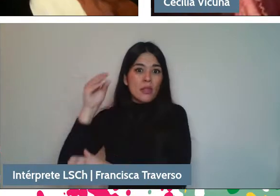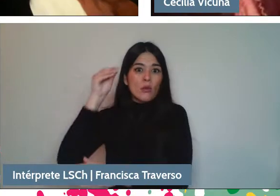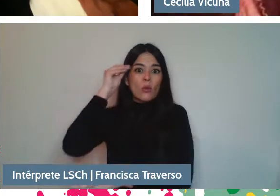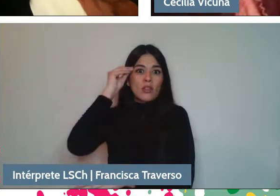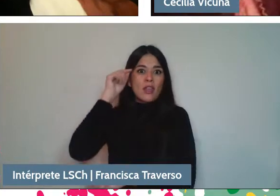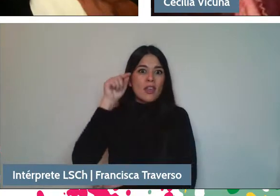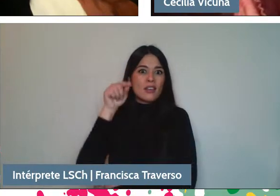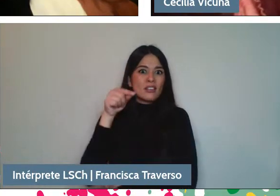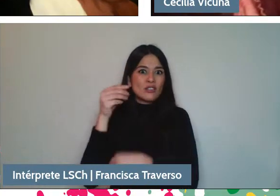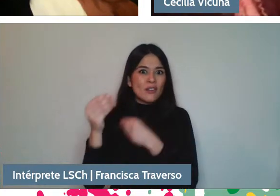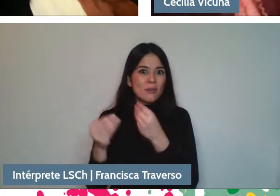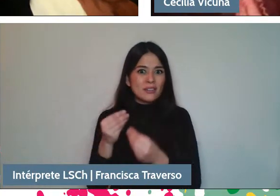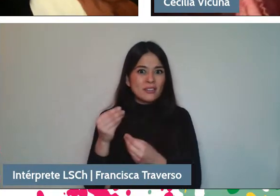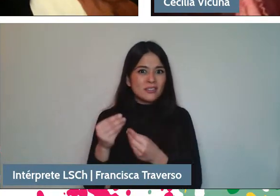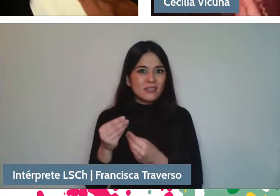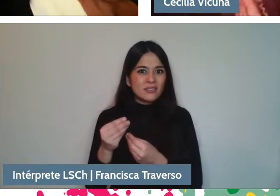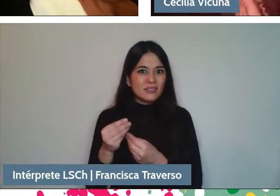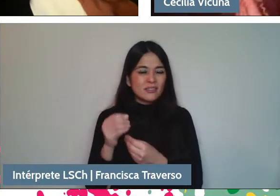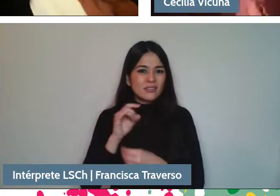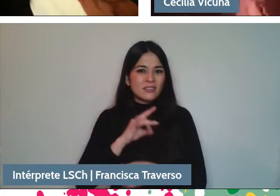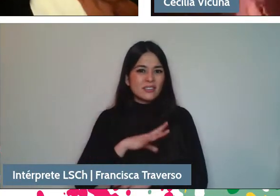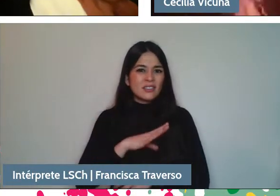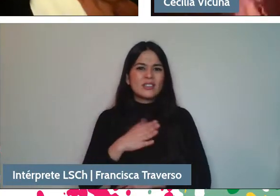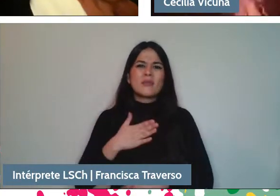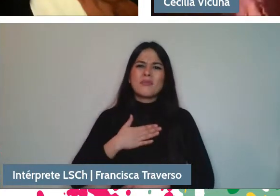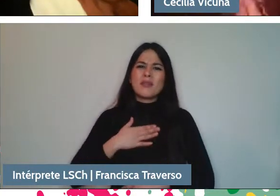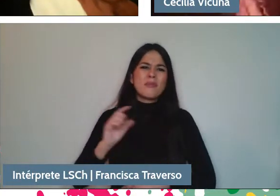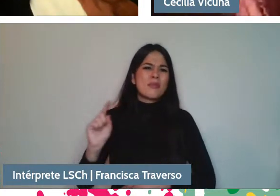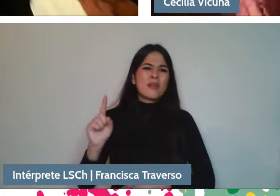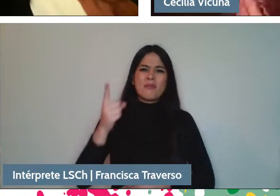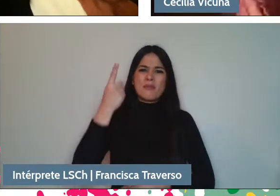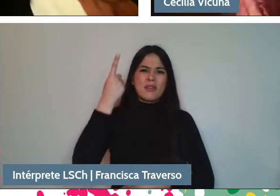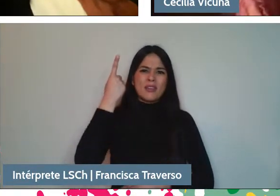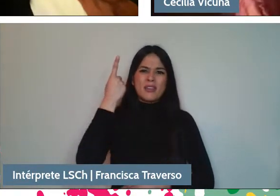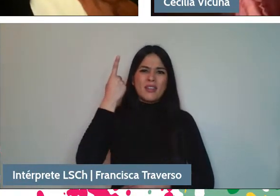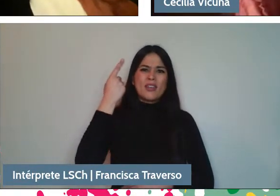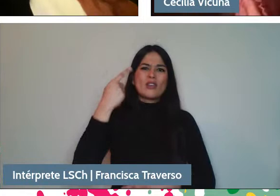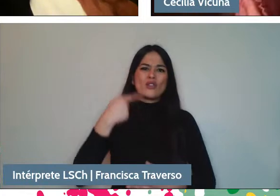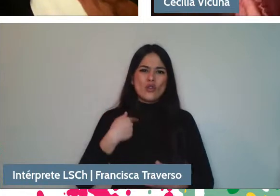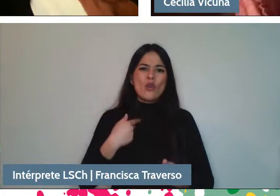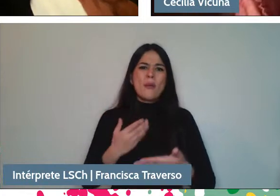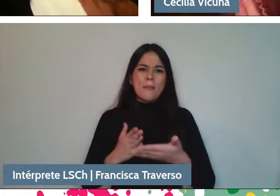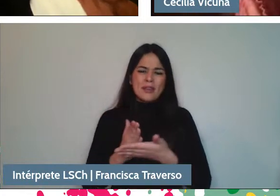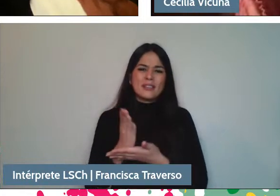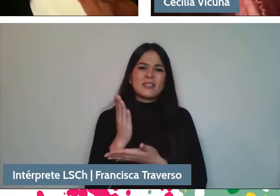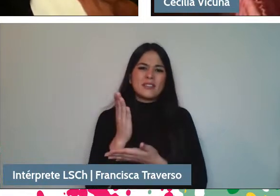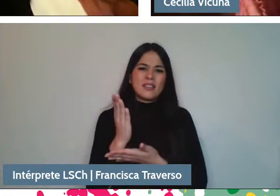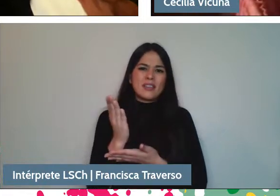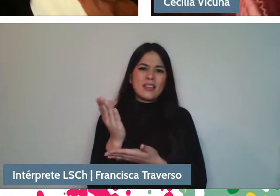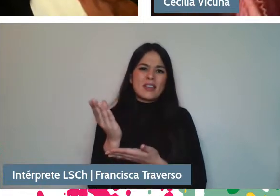Entonces, mi primera respuesta como arte fue empezar ese diario de objeto realizados con los restos